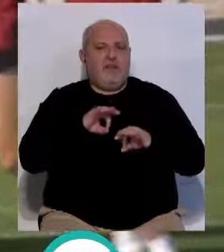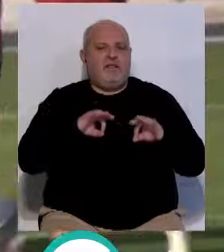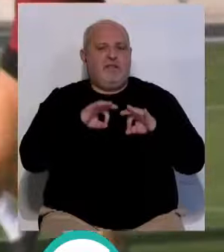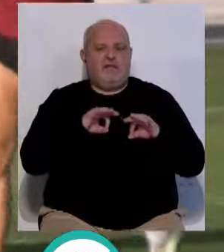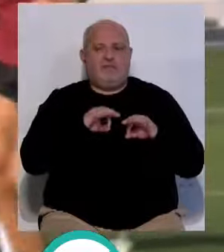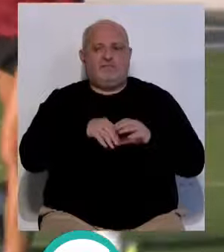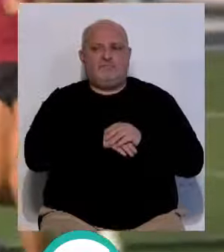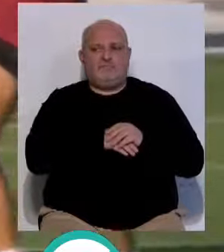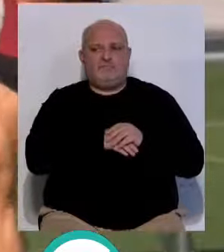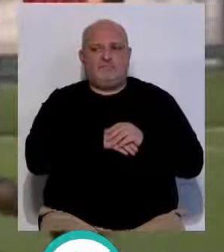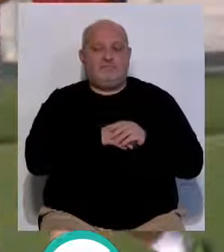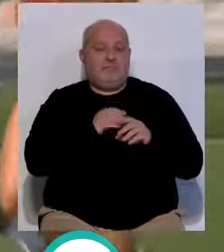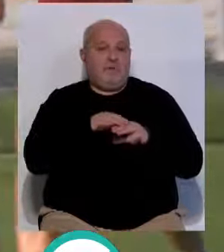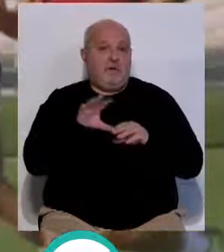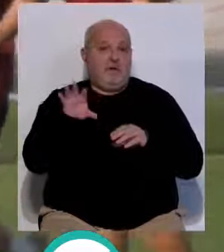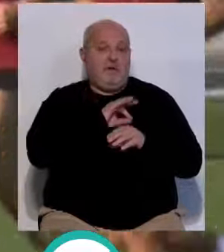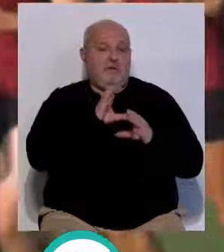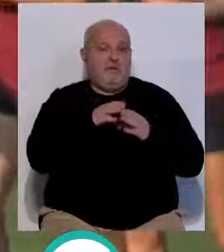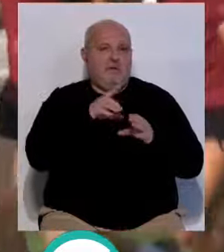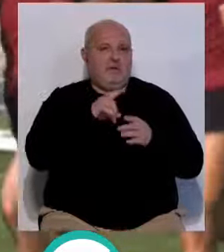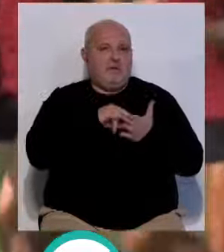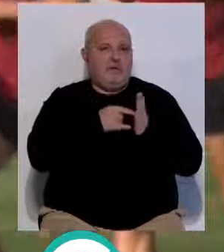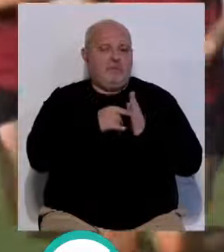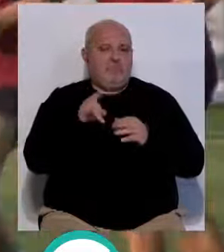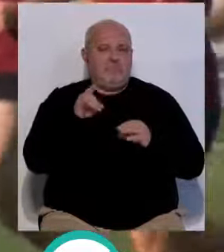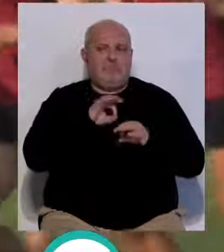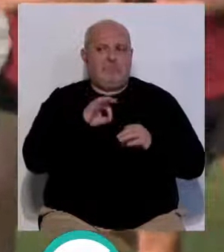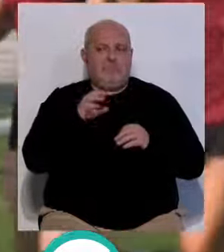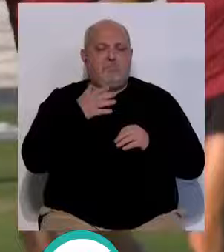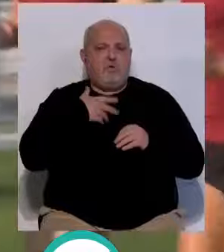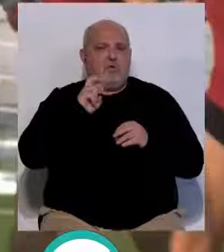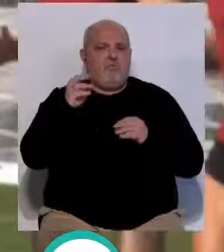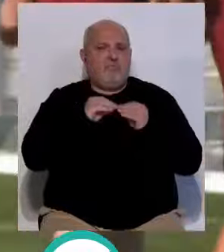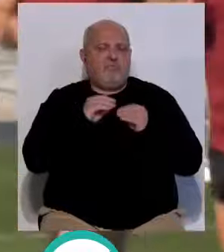federativa ya que no cuenta para el cuerpo técnico ni por asumo hombre CA renunció a la